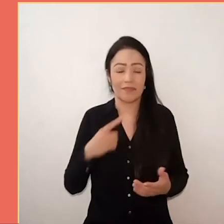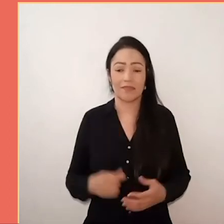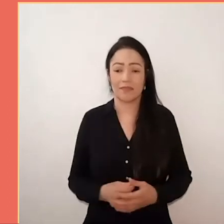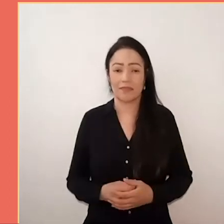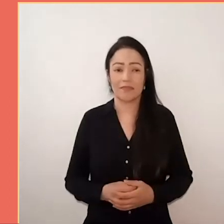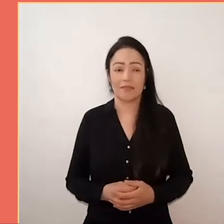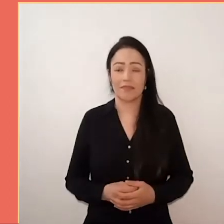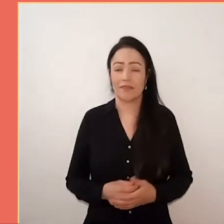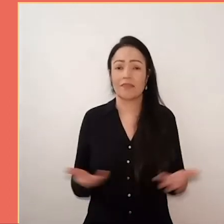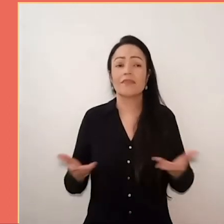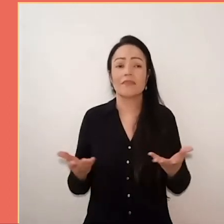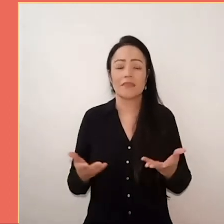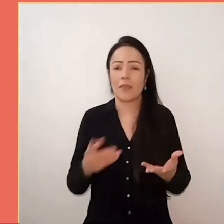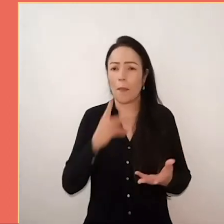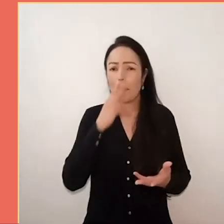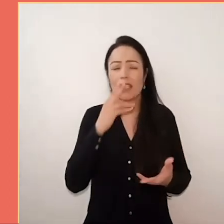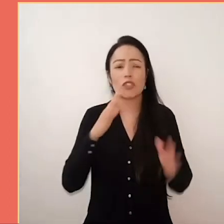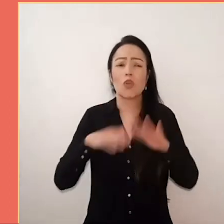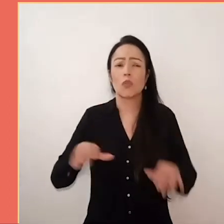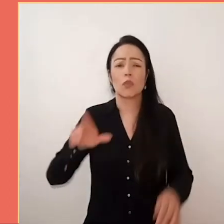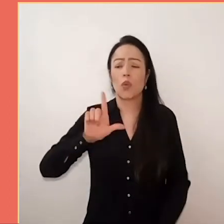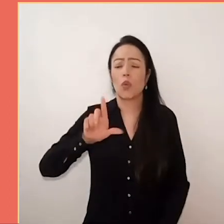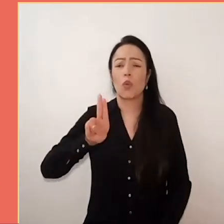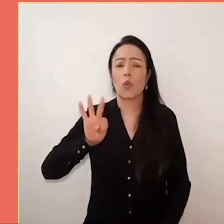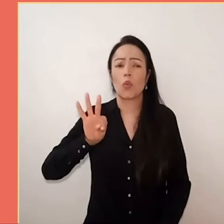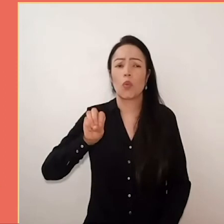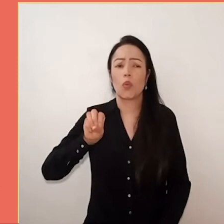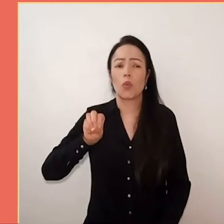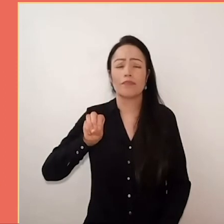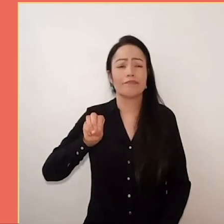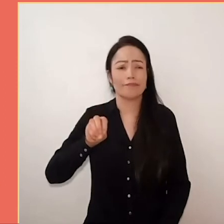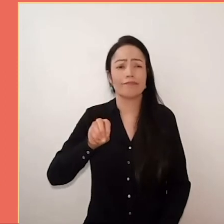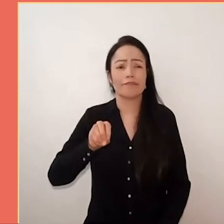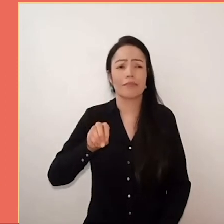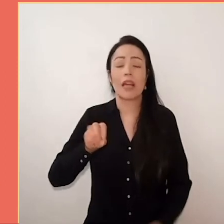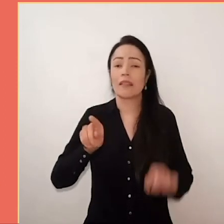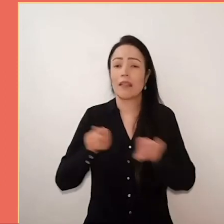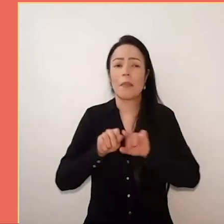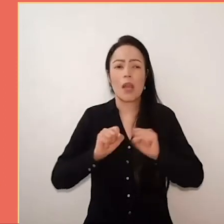de estar de luto e em luta, conversar sobre caminhos